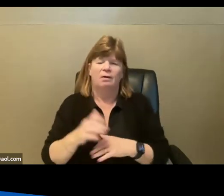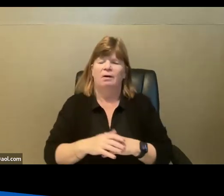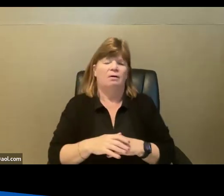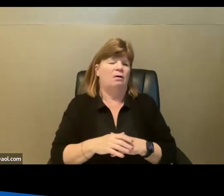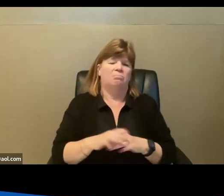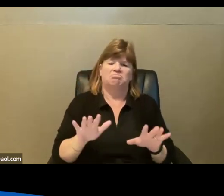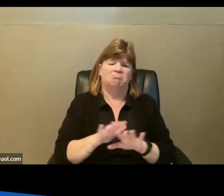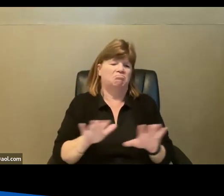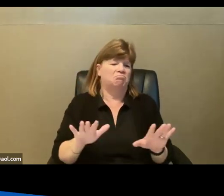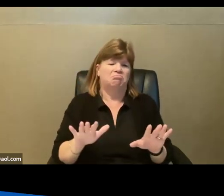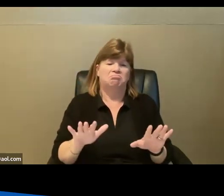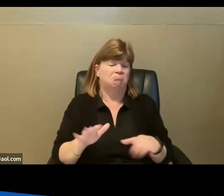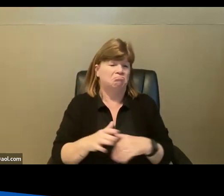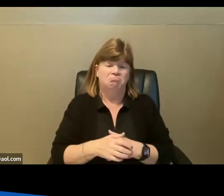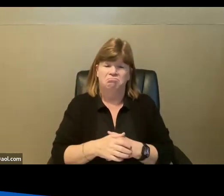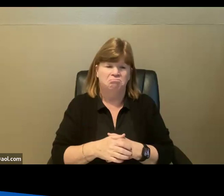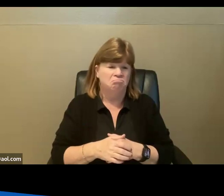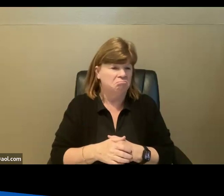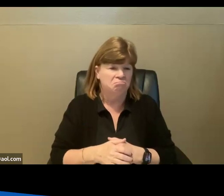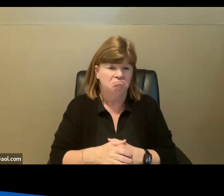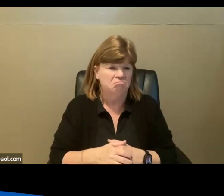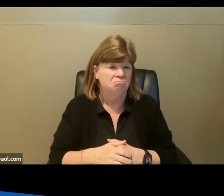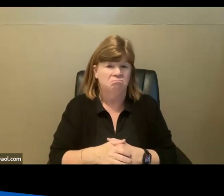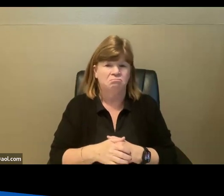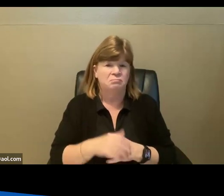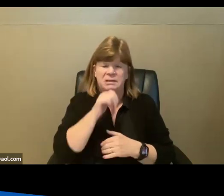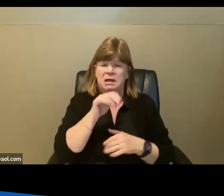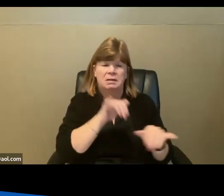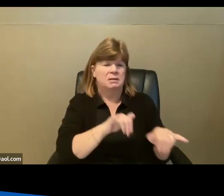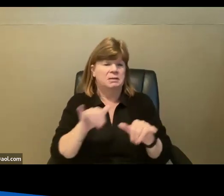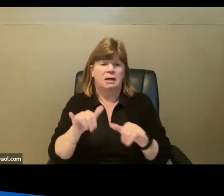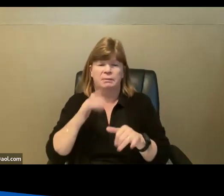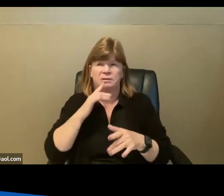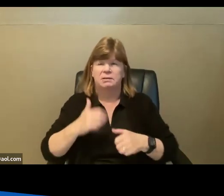No es como antes de que tuvieras tu lesión o antes de que tuvieras tu enfermedad.